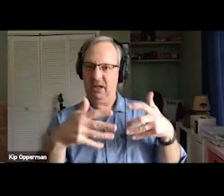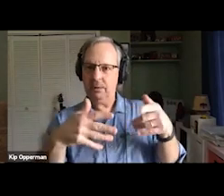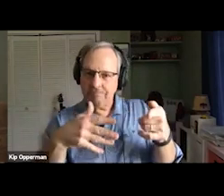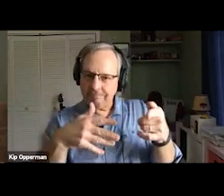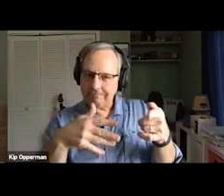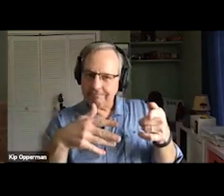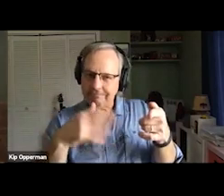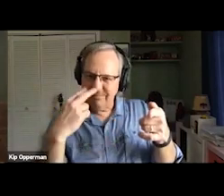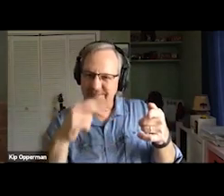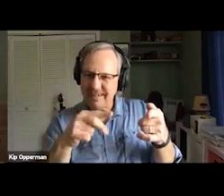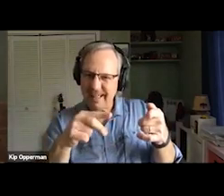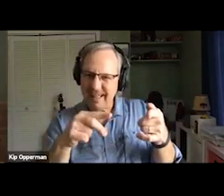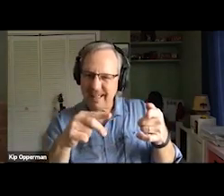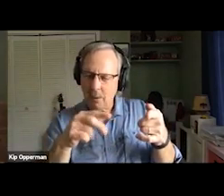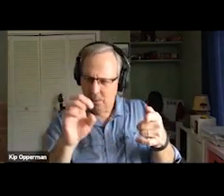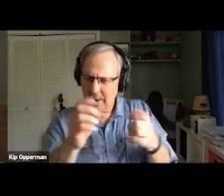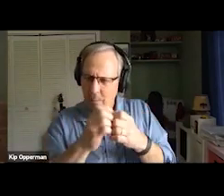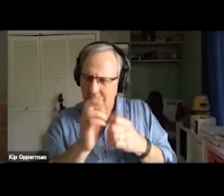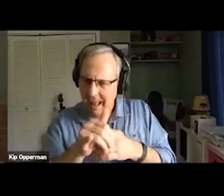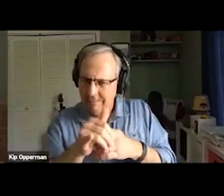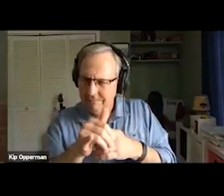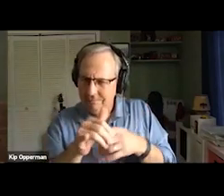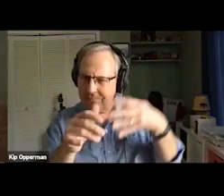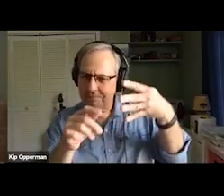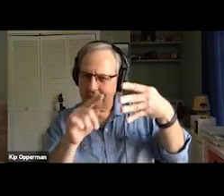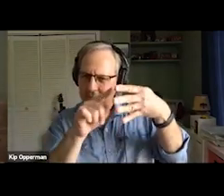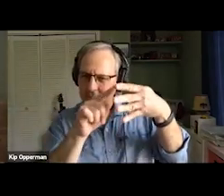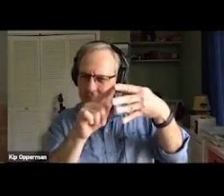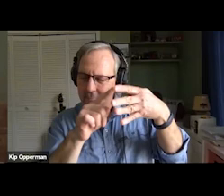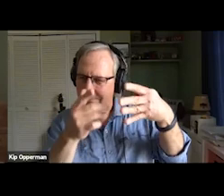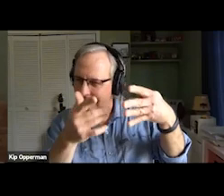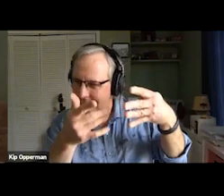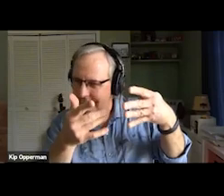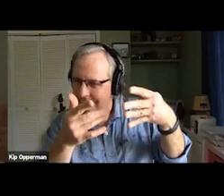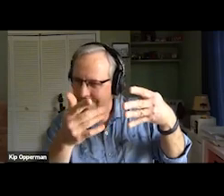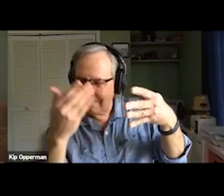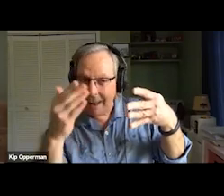¿y estamos de acuerdo con eso? Ya saben, no, pero sigues adelante de todos modos,